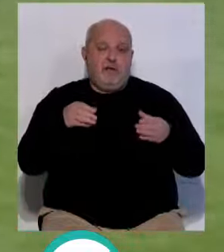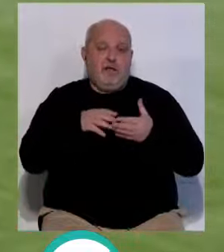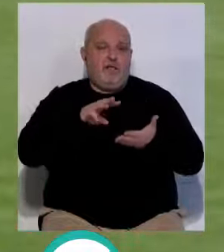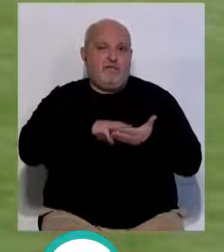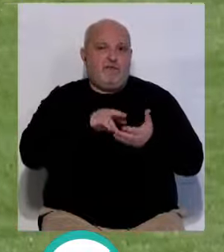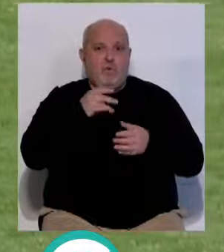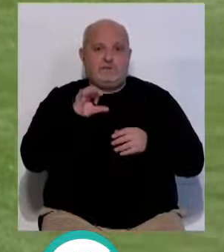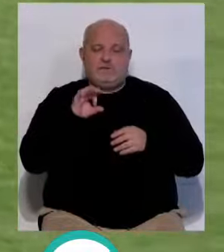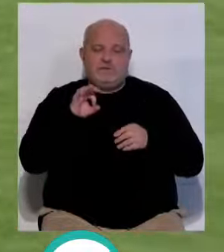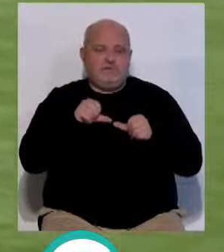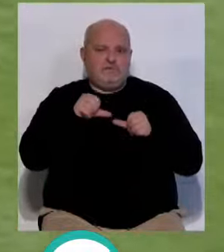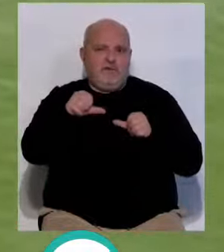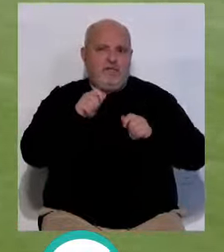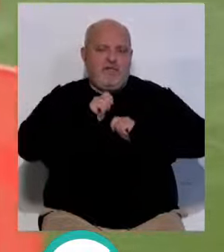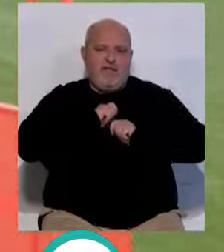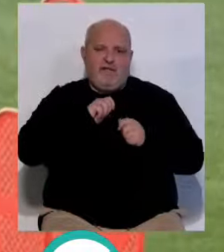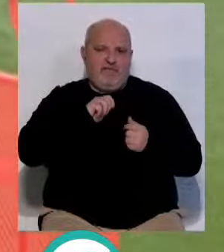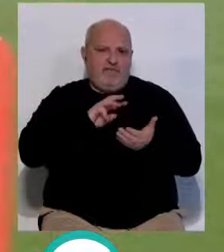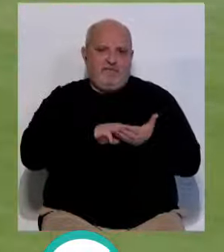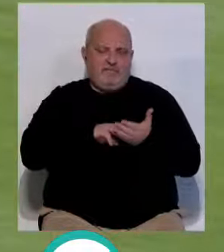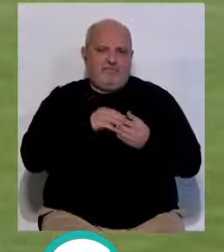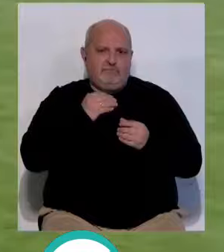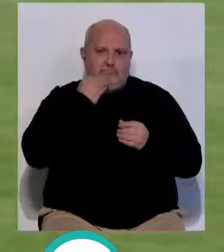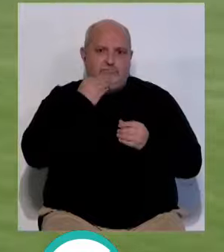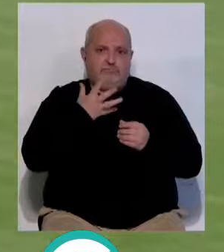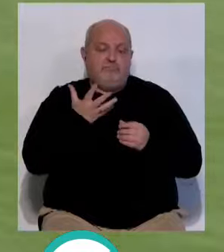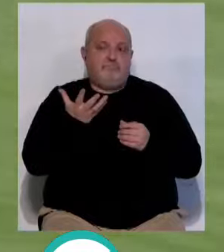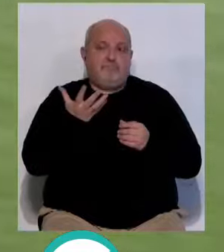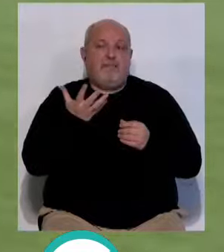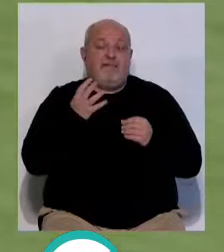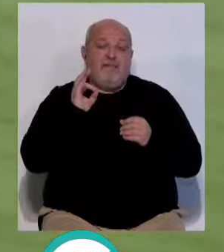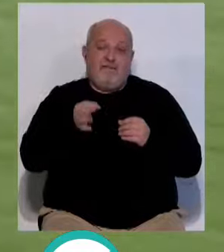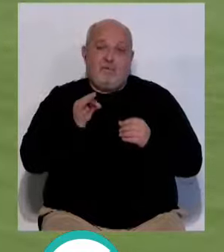Luis Hernández te da unas garantías defensivas brutales no pero sí que es cierto también que